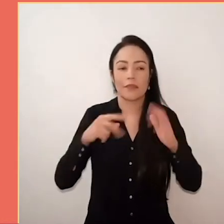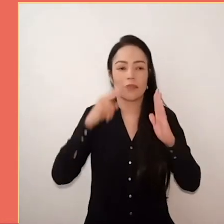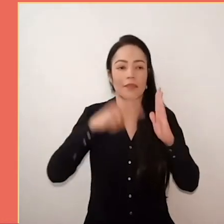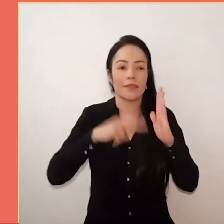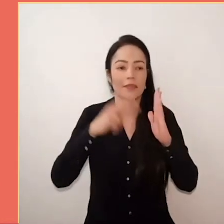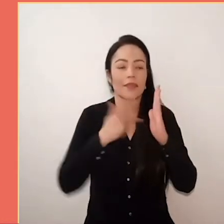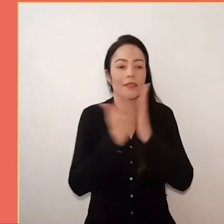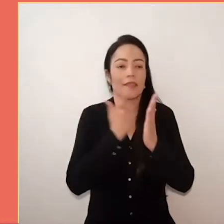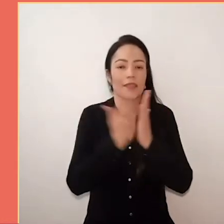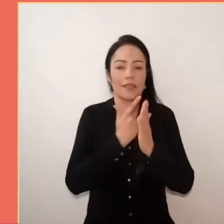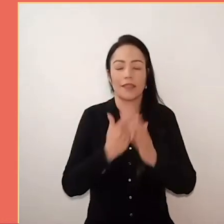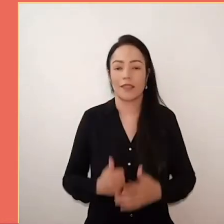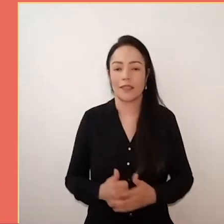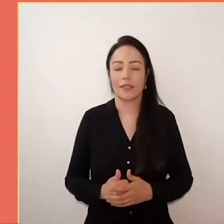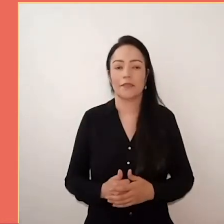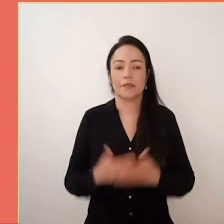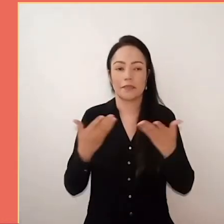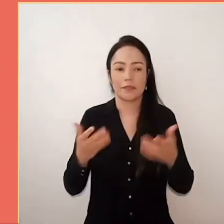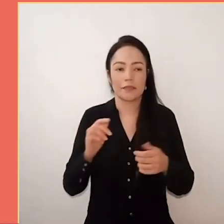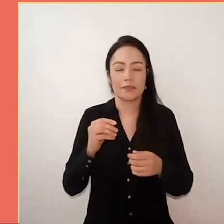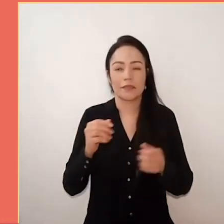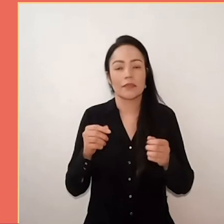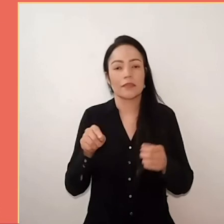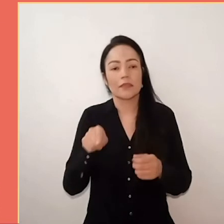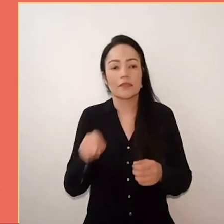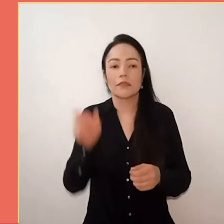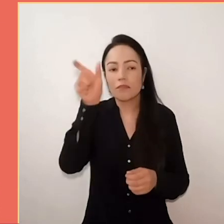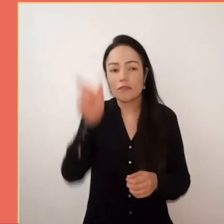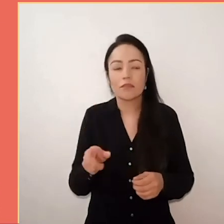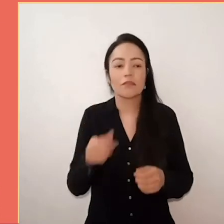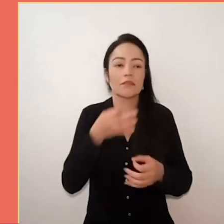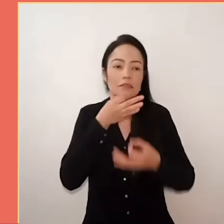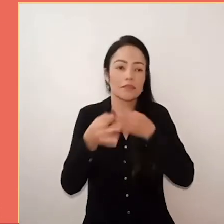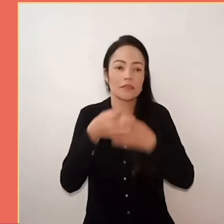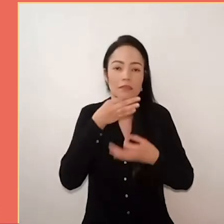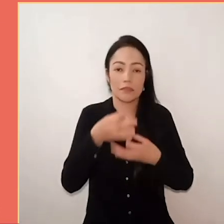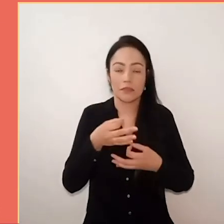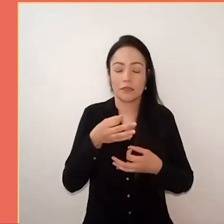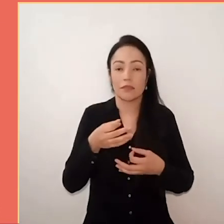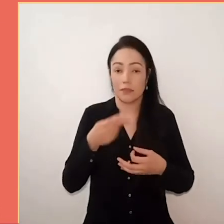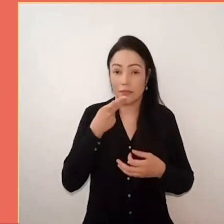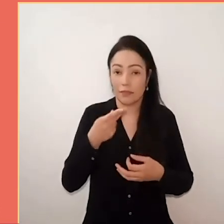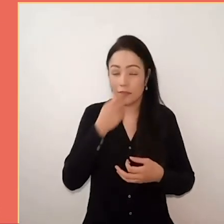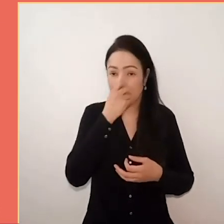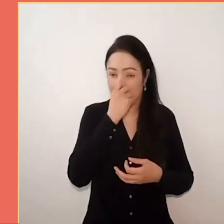e se constituir como sujeito crítico, é isso que nós estamos dizendo. Que já sempre se disse,